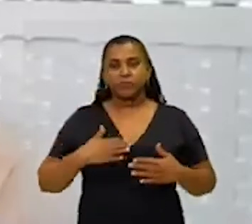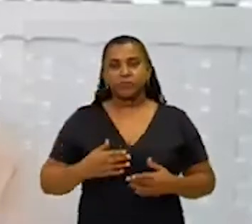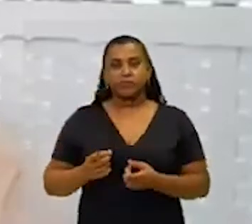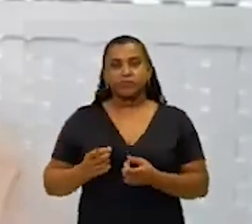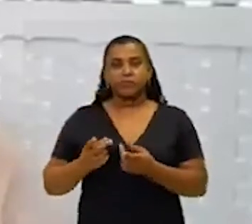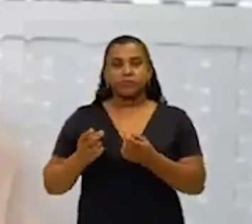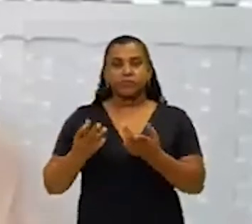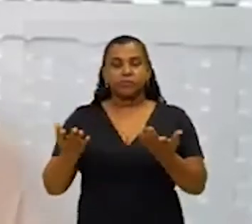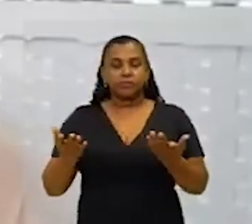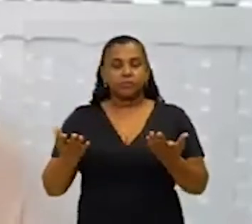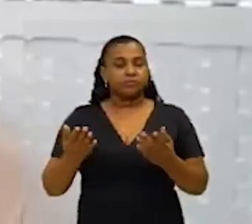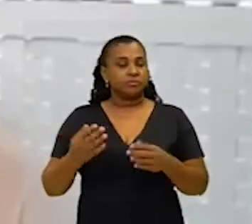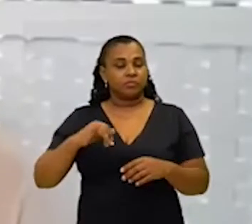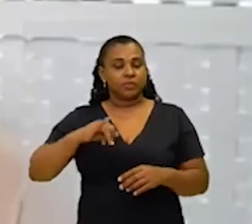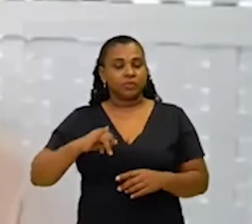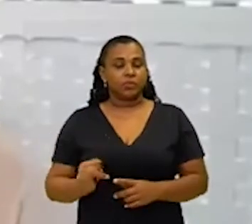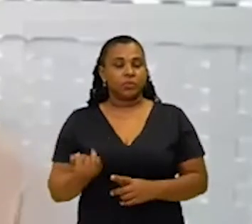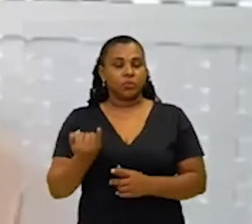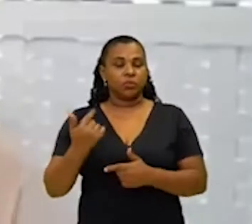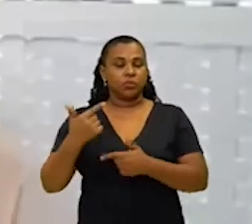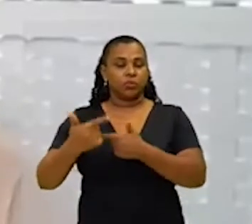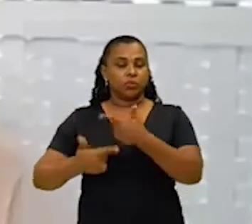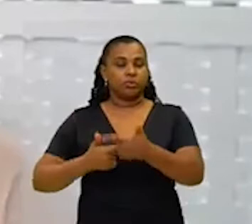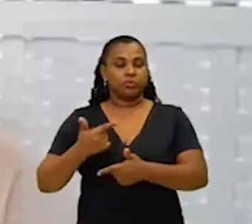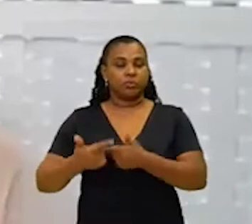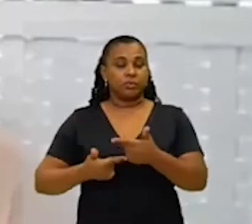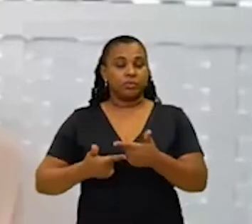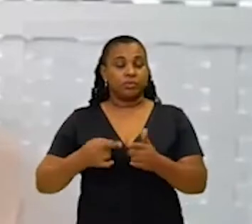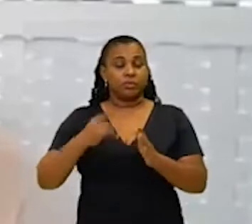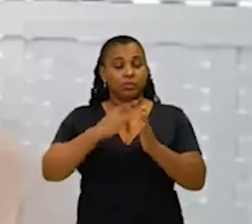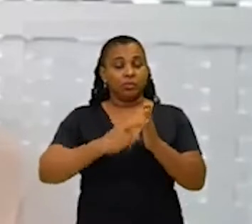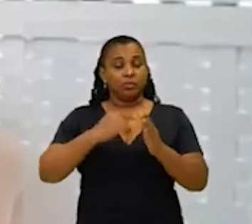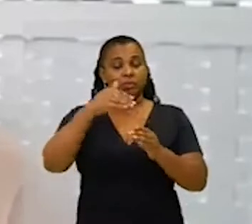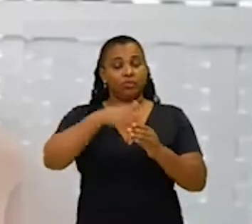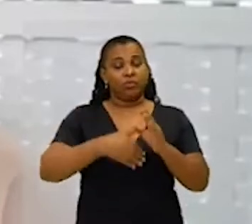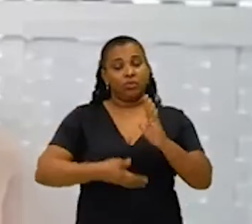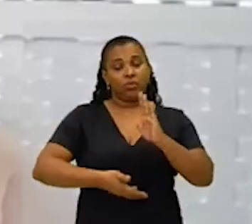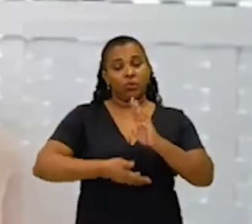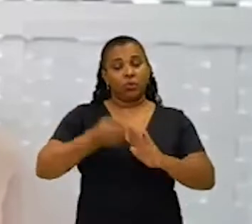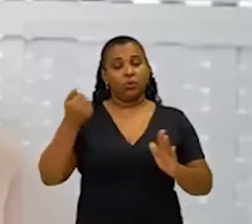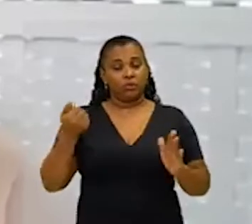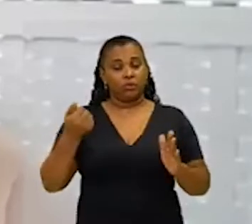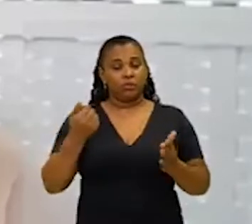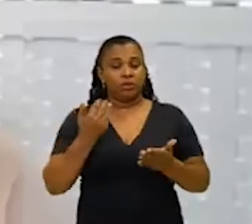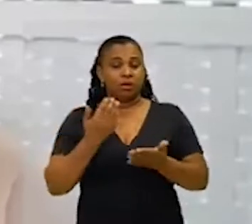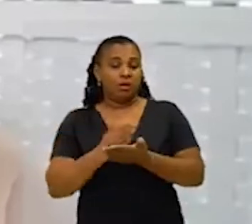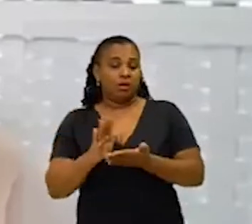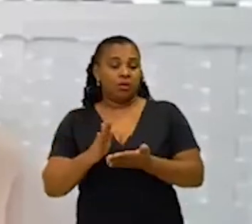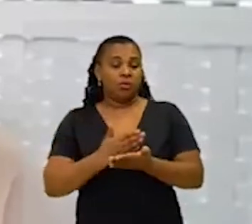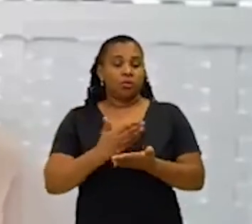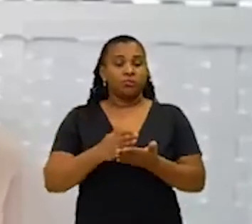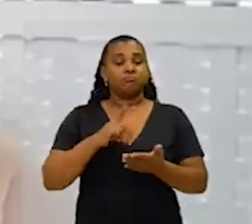o que explora um trabalho delas e muito são policiais aquele que pensar próprio da Segurança